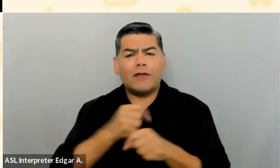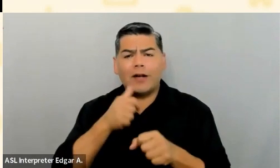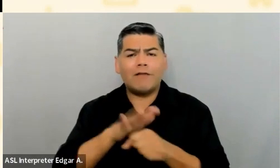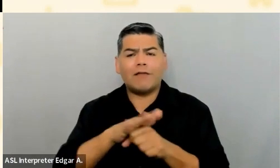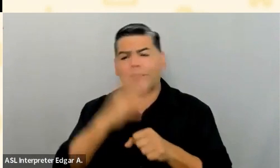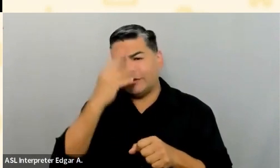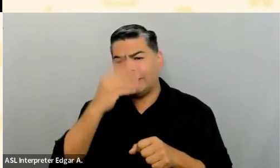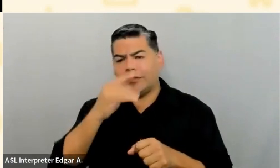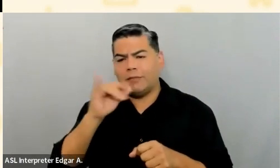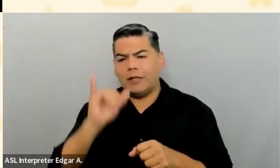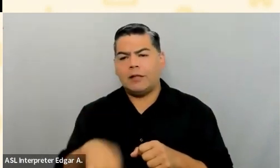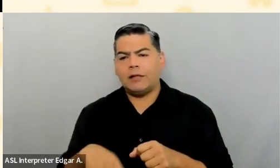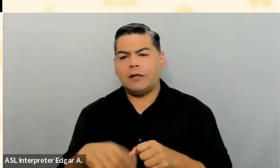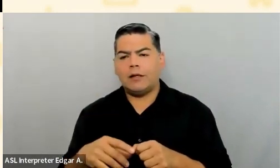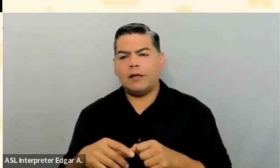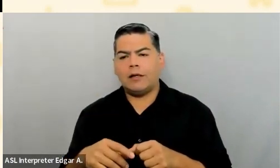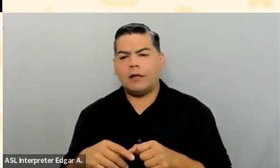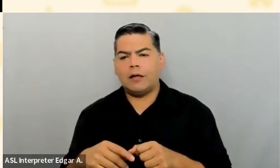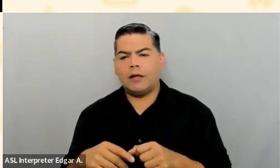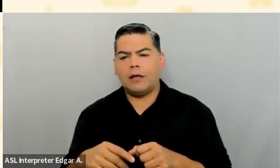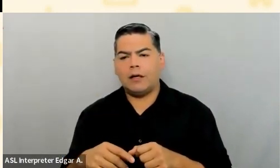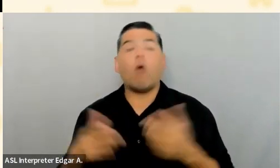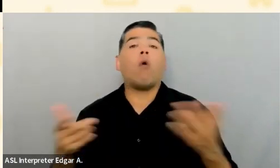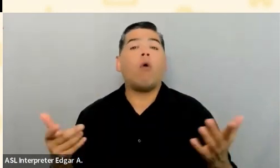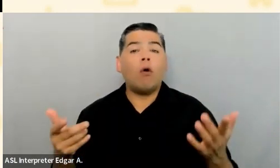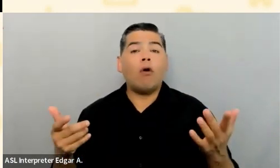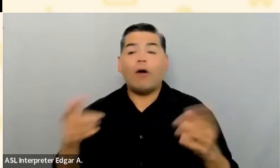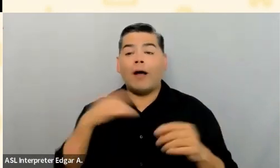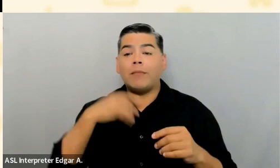realmente van de la mano, o no estoy usando mis lentes,